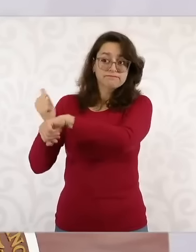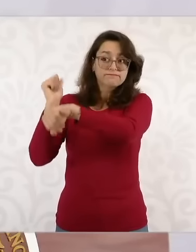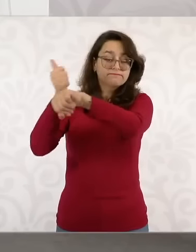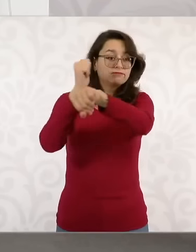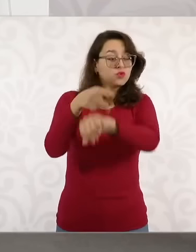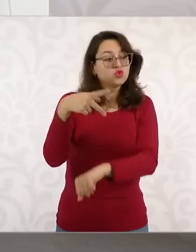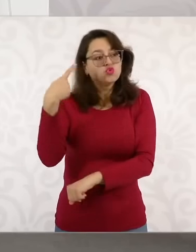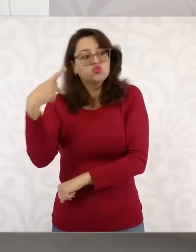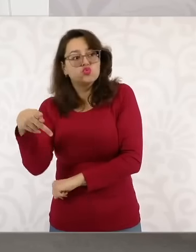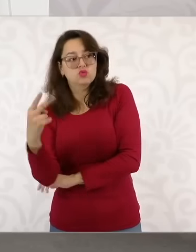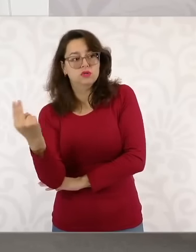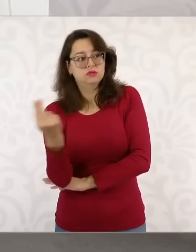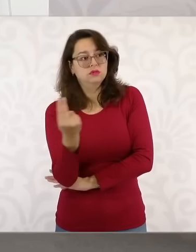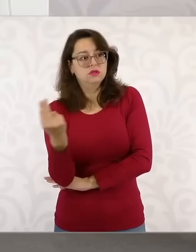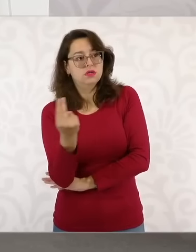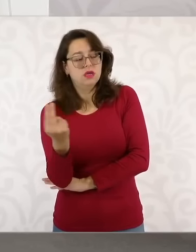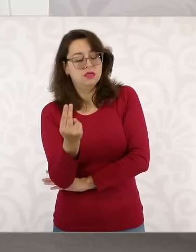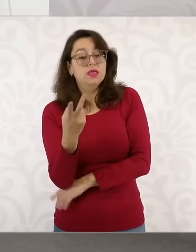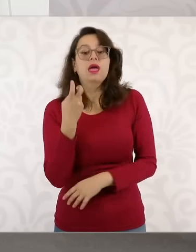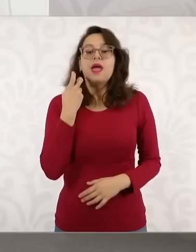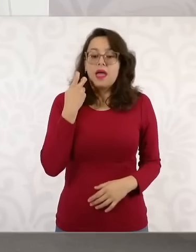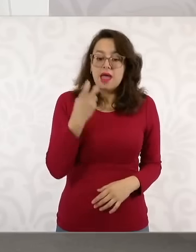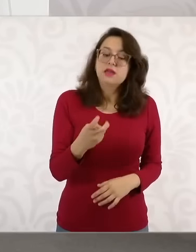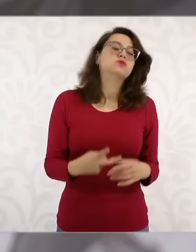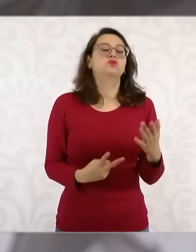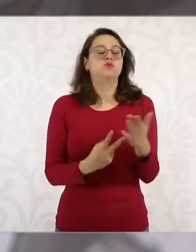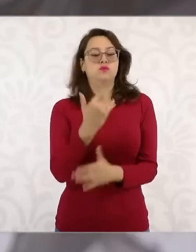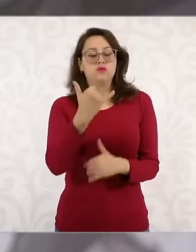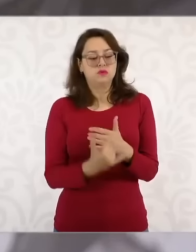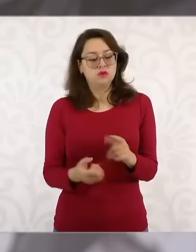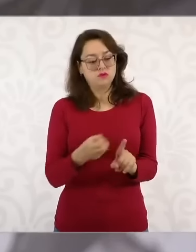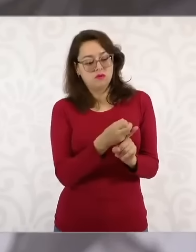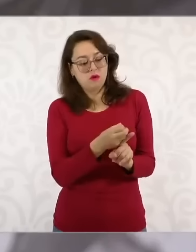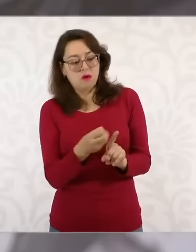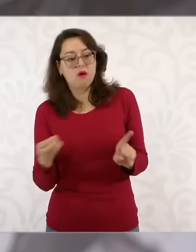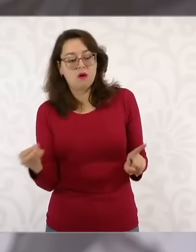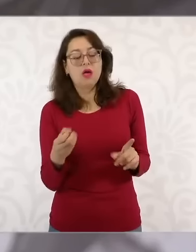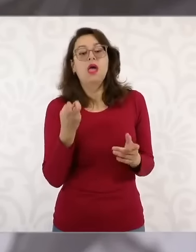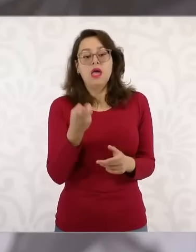qué proyectos se realizarán en el país, también se consideran ahora gracias a esta planeación